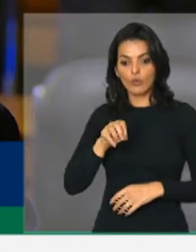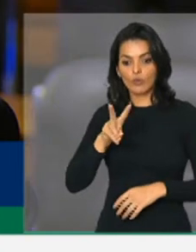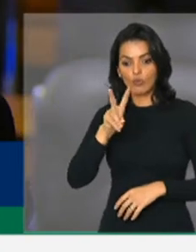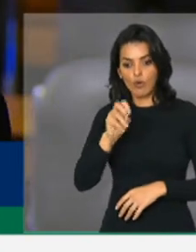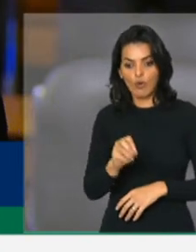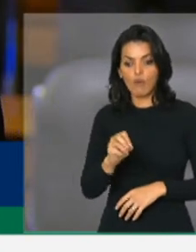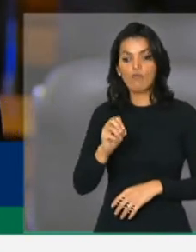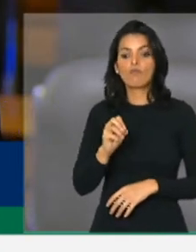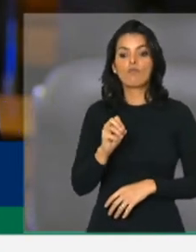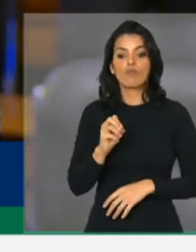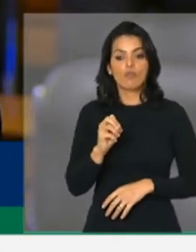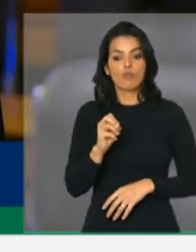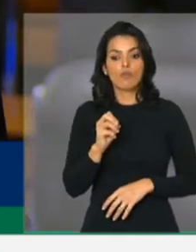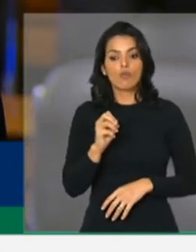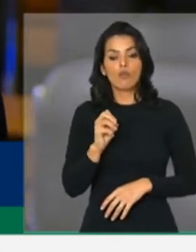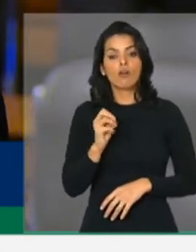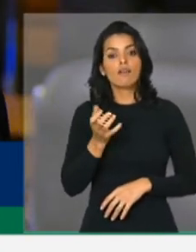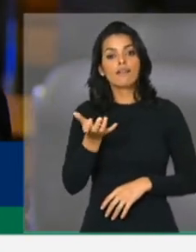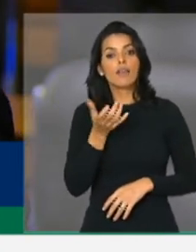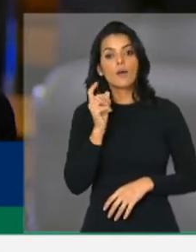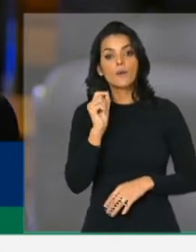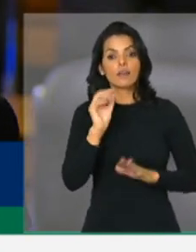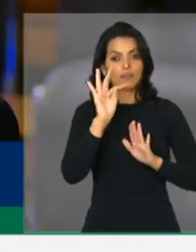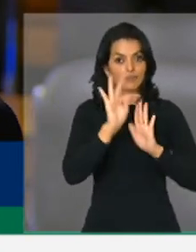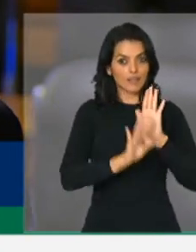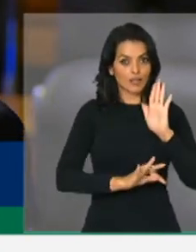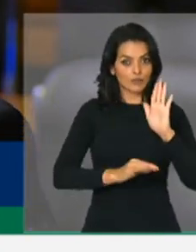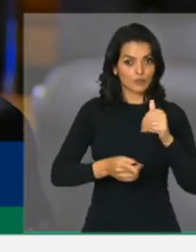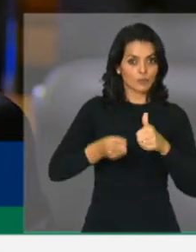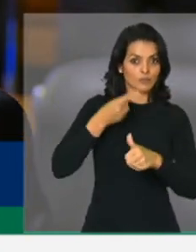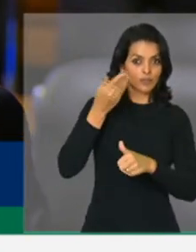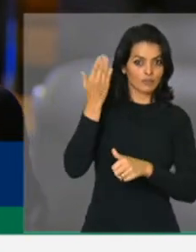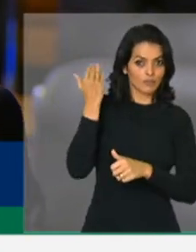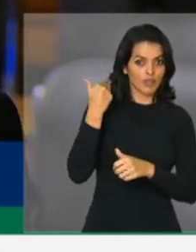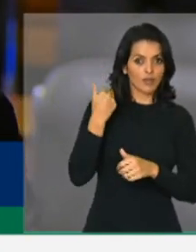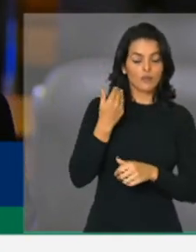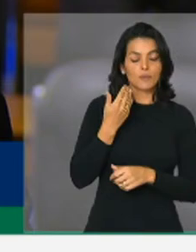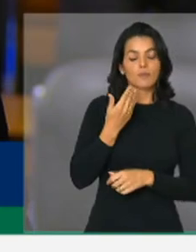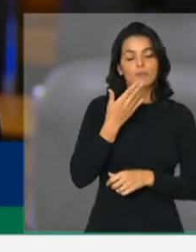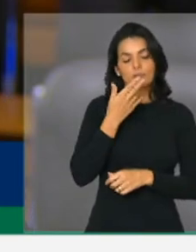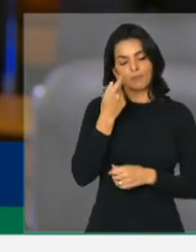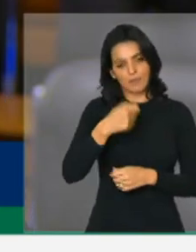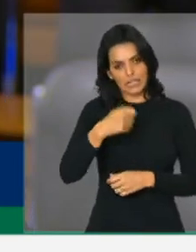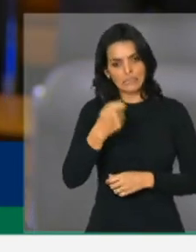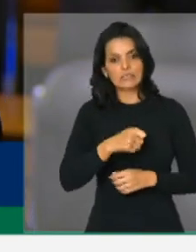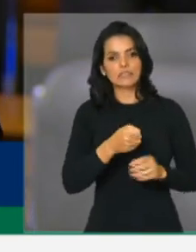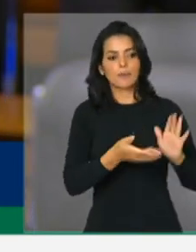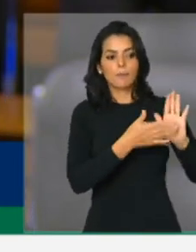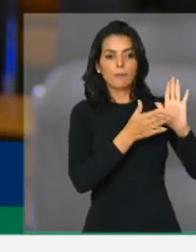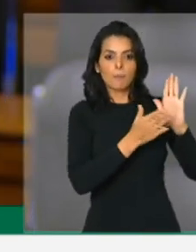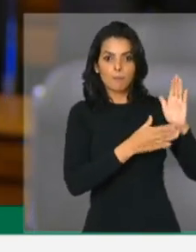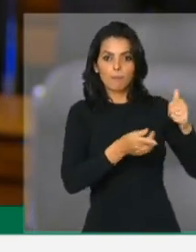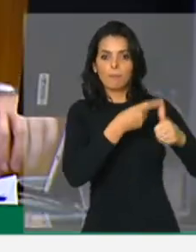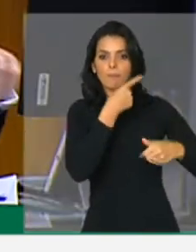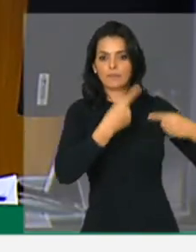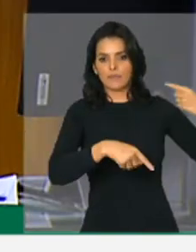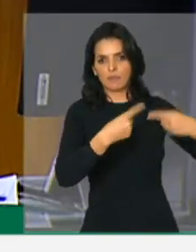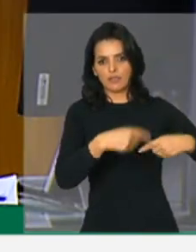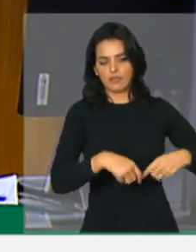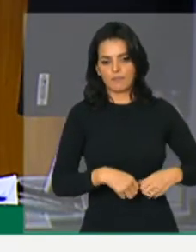ORIENTA O PSL? [DEPUTADO]: O PSL ORIENTA NÃO. PELO ACORDO. [PRESIDENTE]: COMO